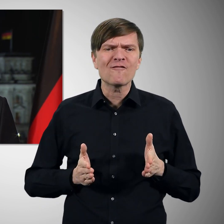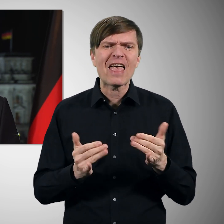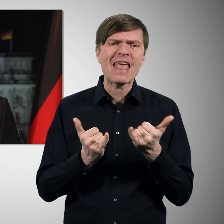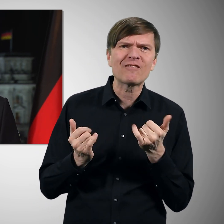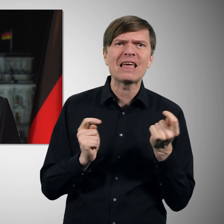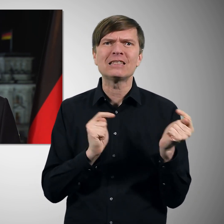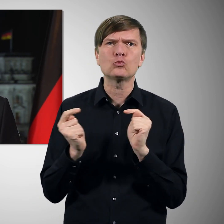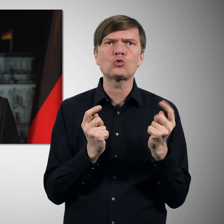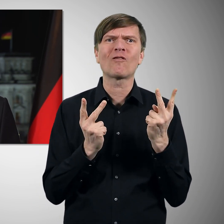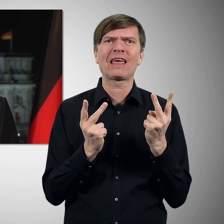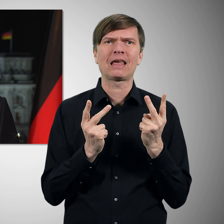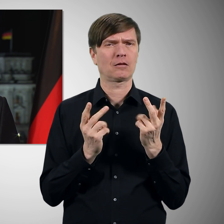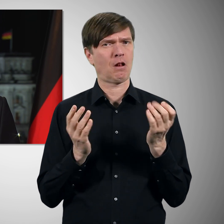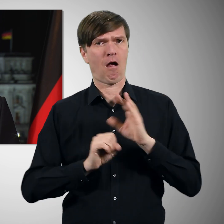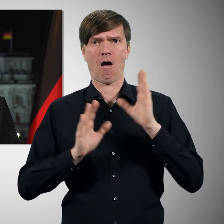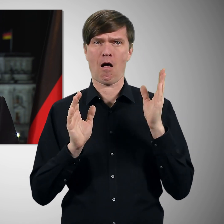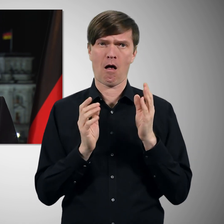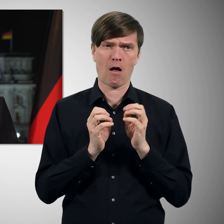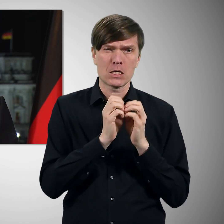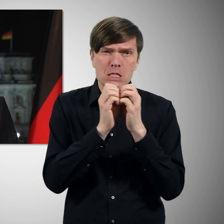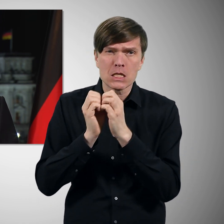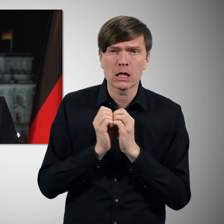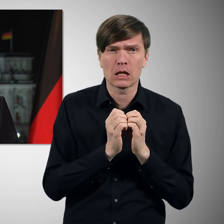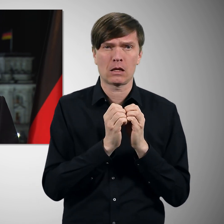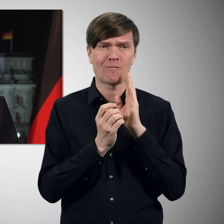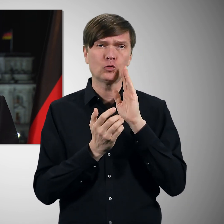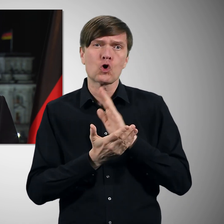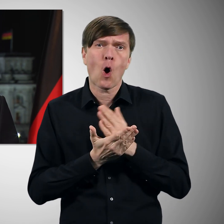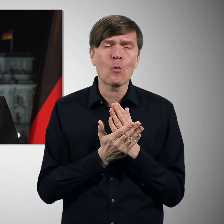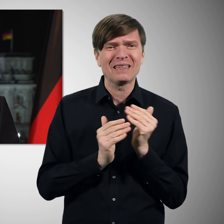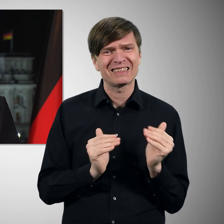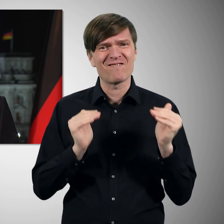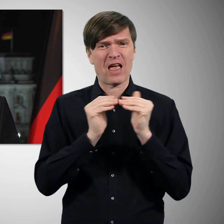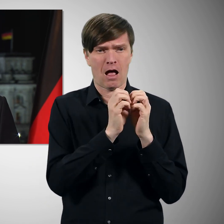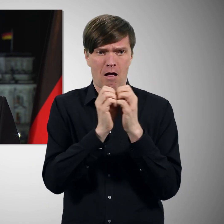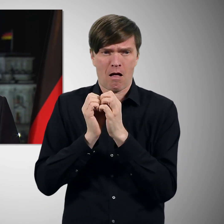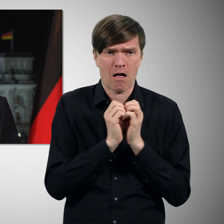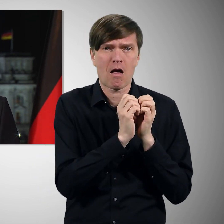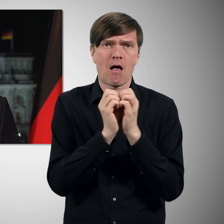Das Ringen um faire Kompromisse ebenfalls auch wenn ich auf manche laute Debatte